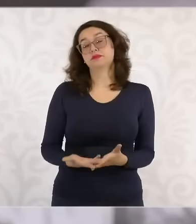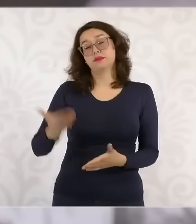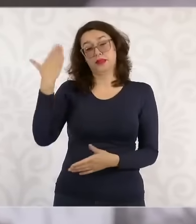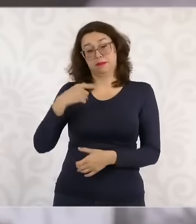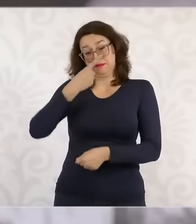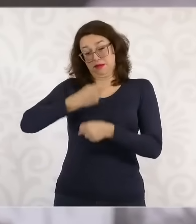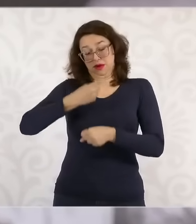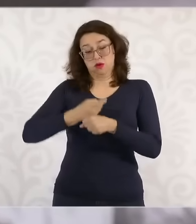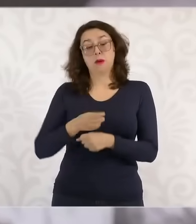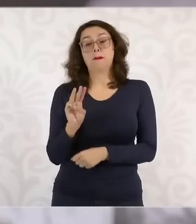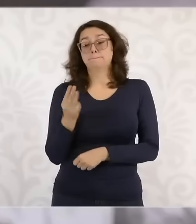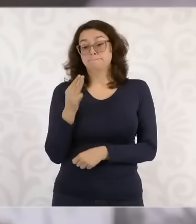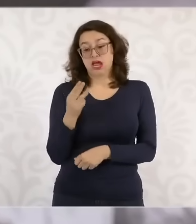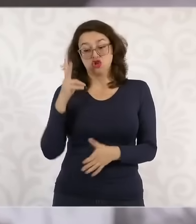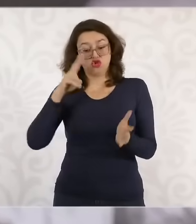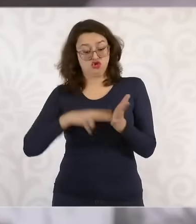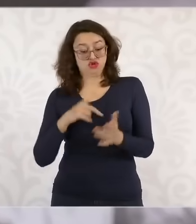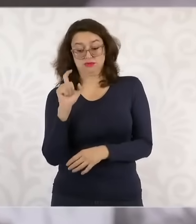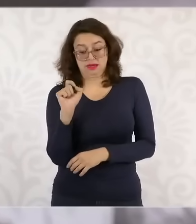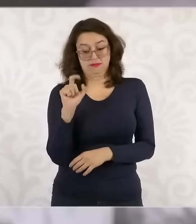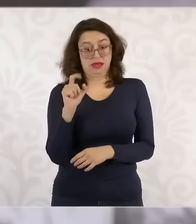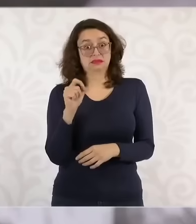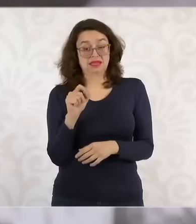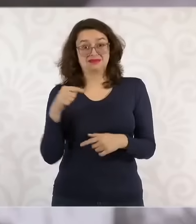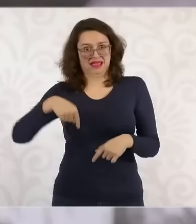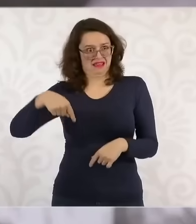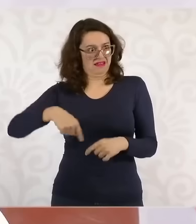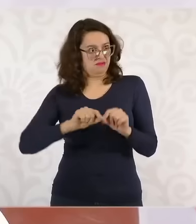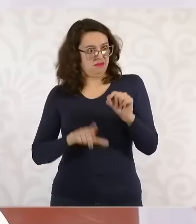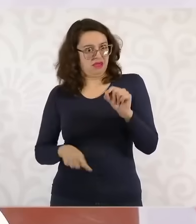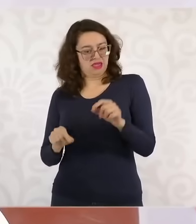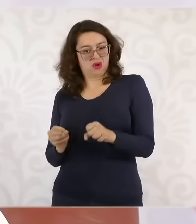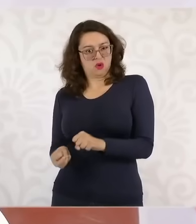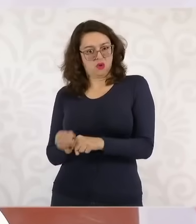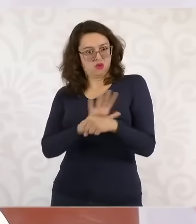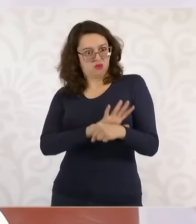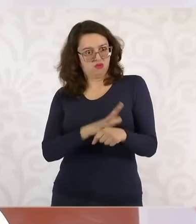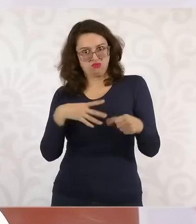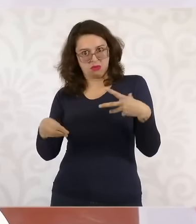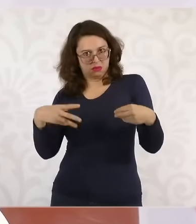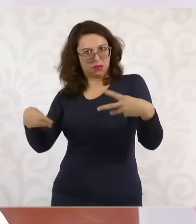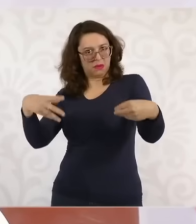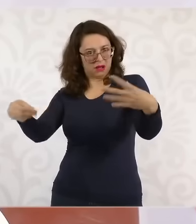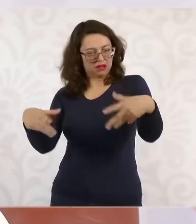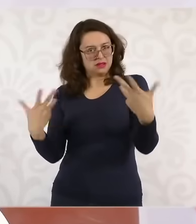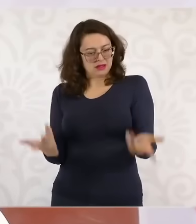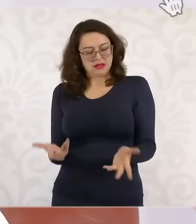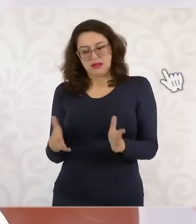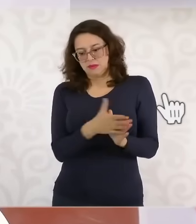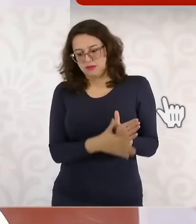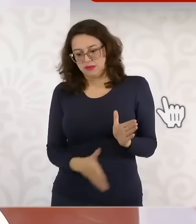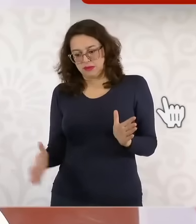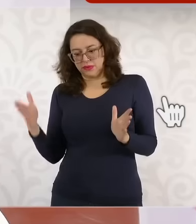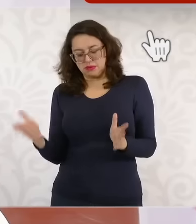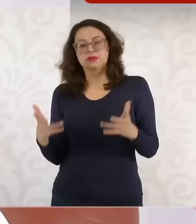la pandemia, pero es un tema fundamental que las personas con discapacidad tengan apoyos diversos,